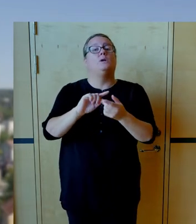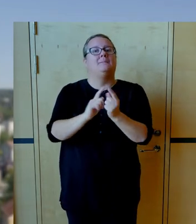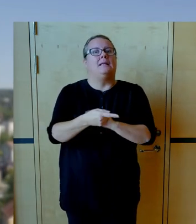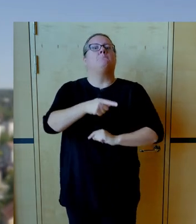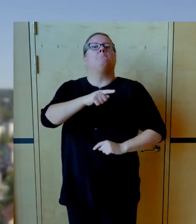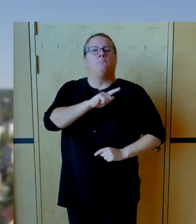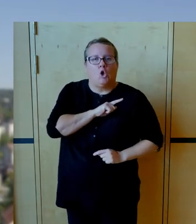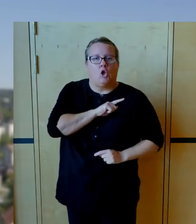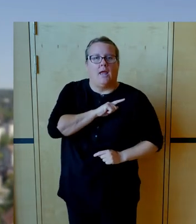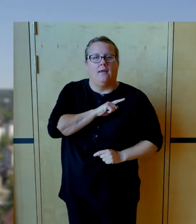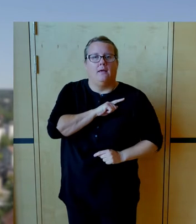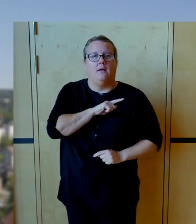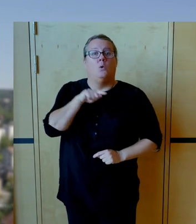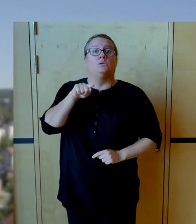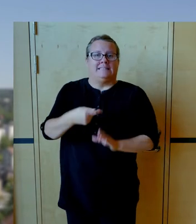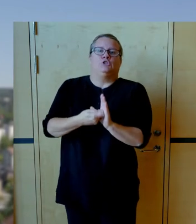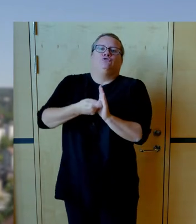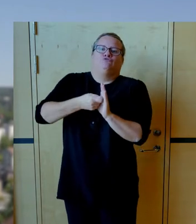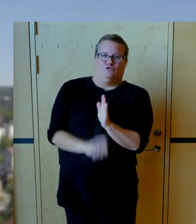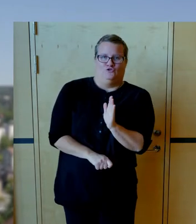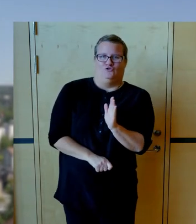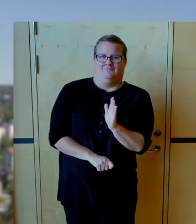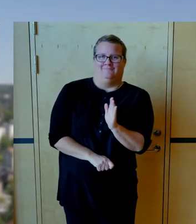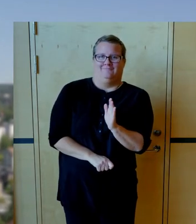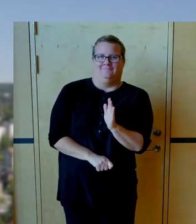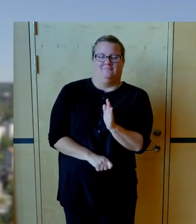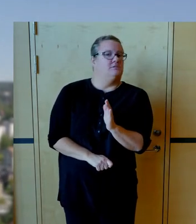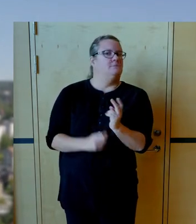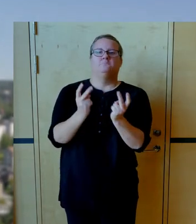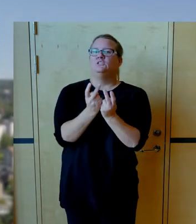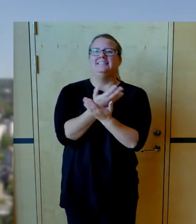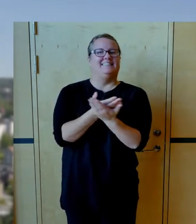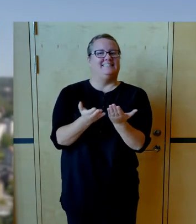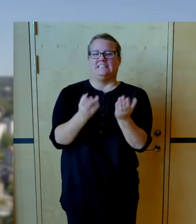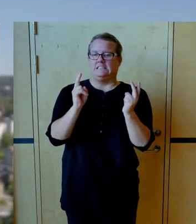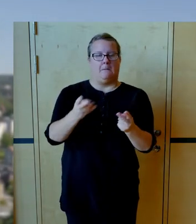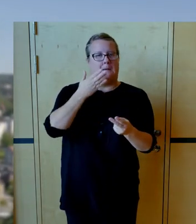Det är väldigt dyr kostnad att det blir inte lika bra omsorg Vombat